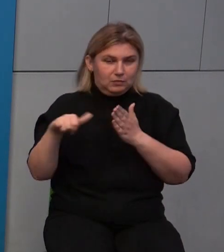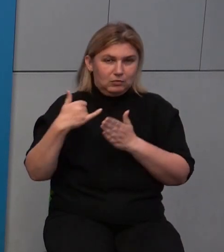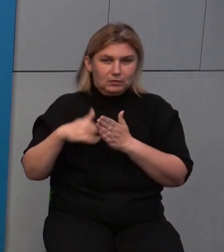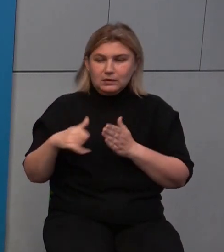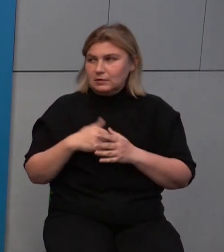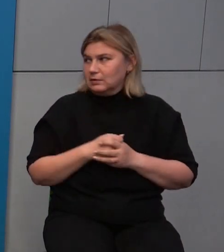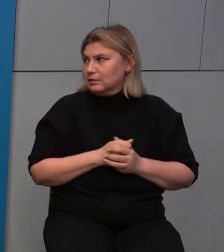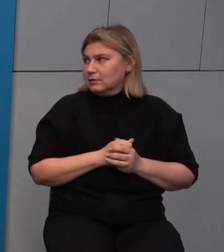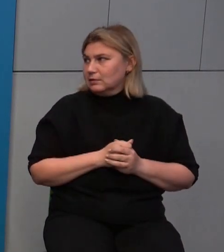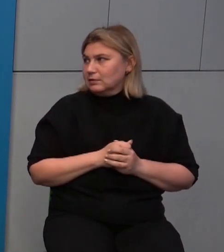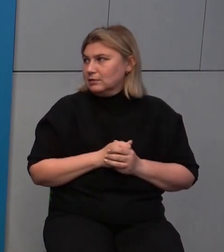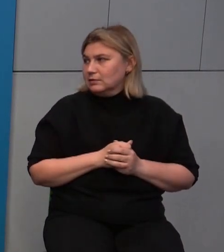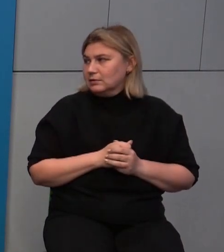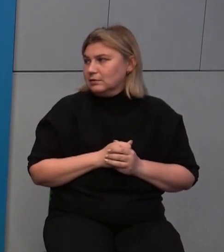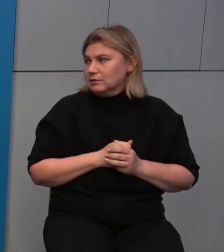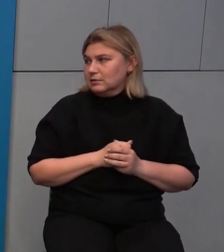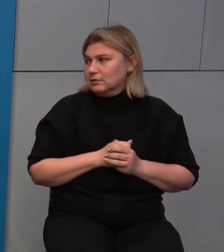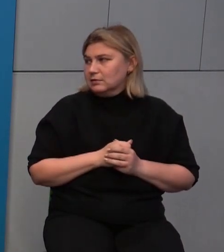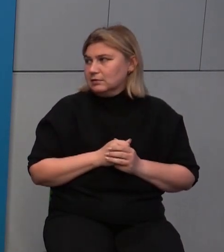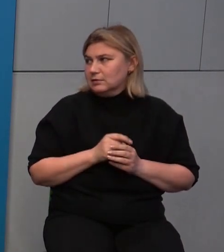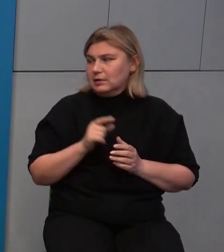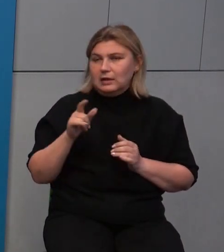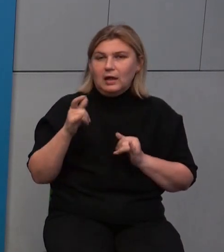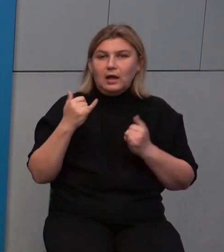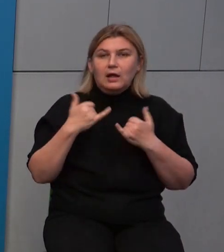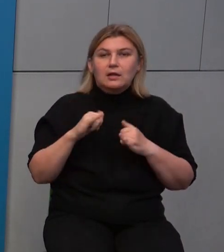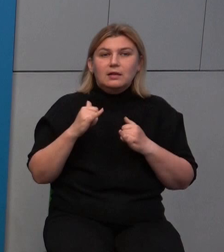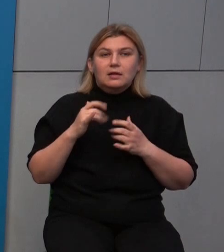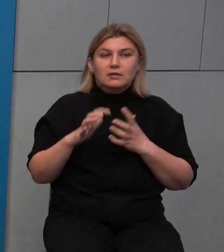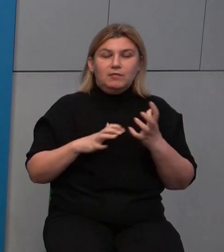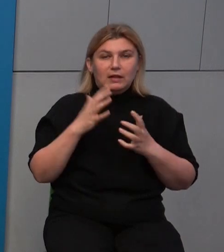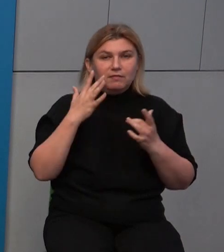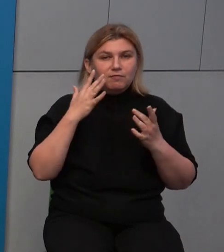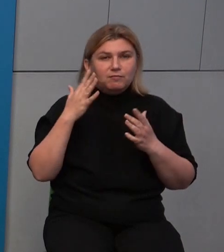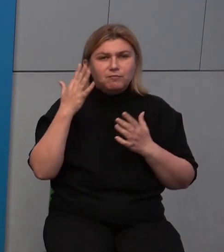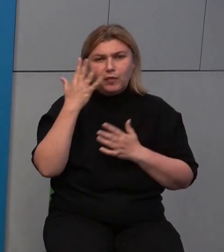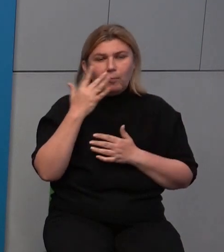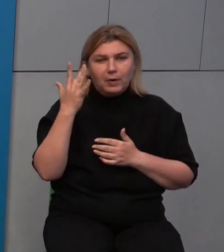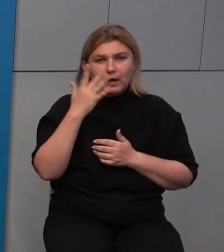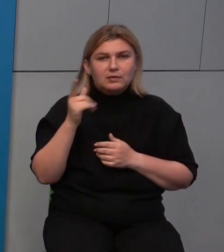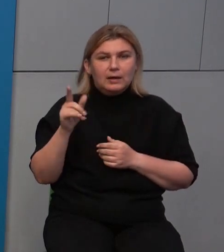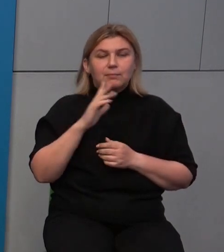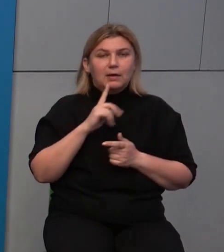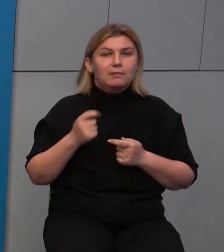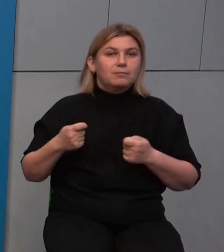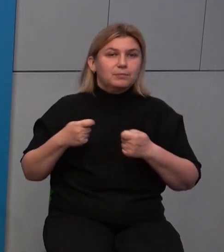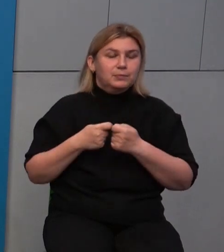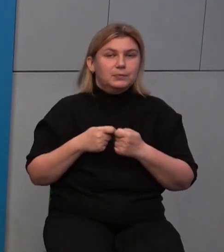Ale to jest zupełnie inny świat wyobraźni, chociaż rzeczywiście też ma cechy wspólne z tym, co robił Lem.